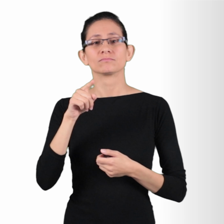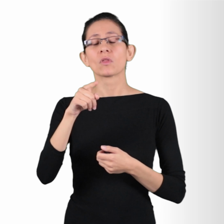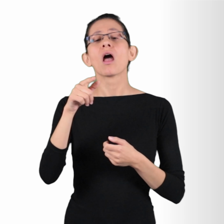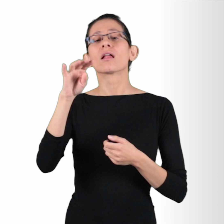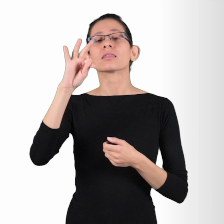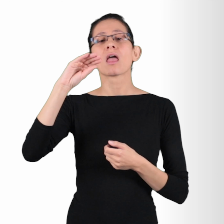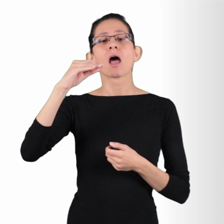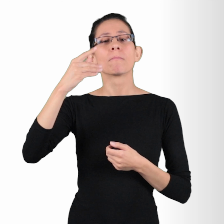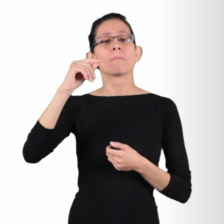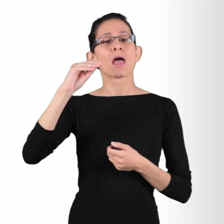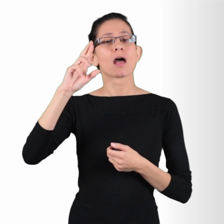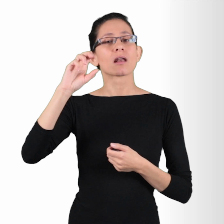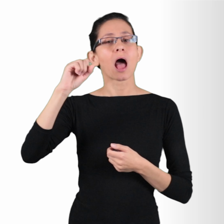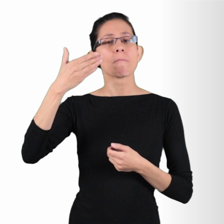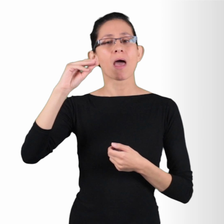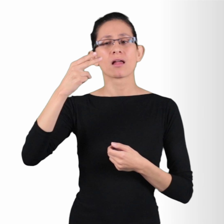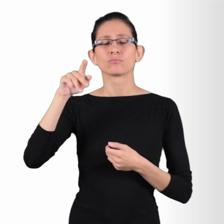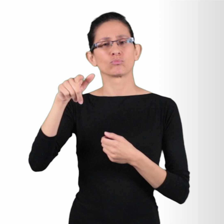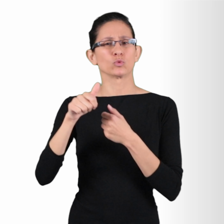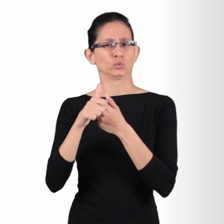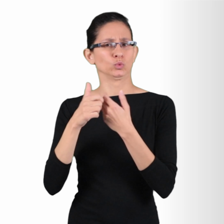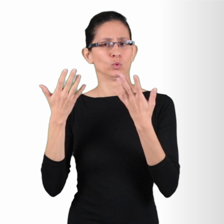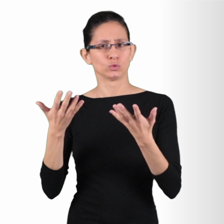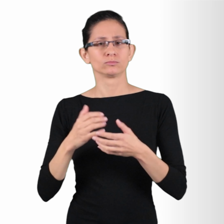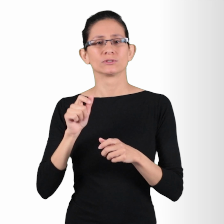Czego dotyczy temperament?